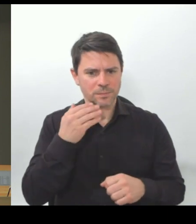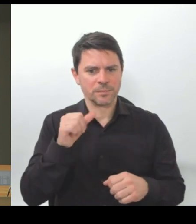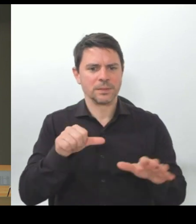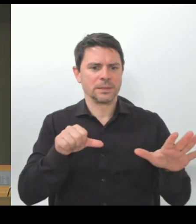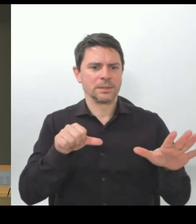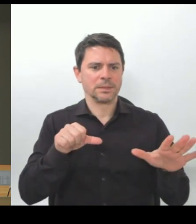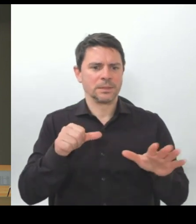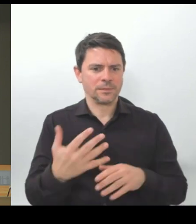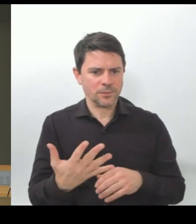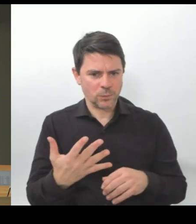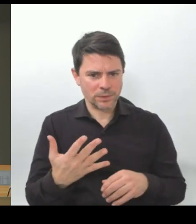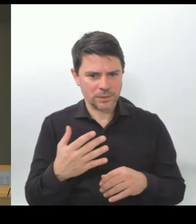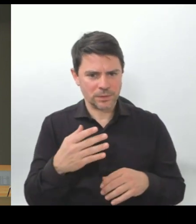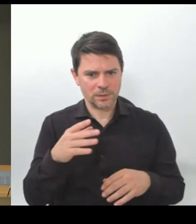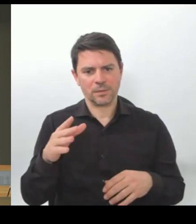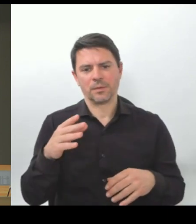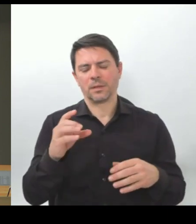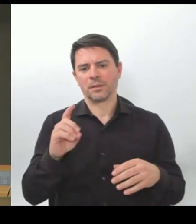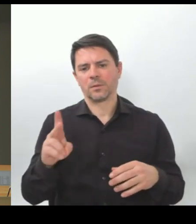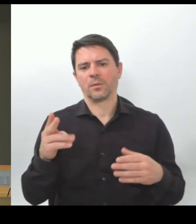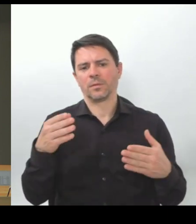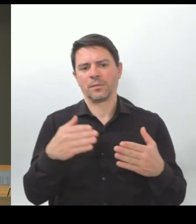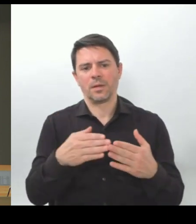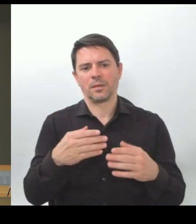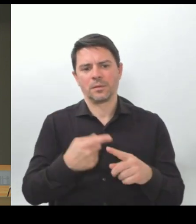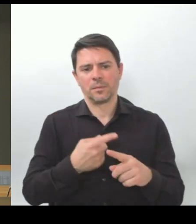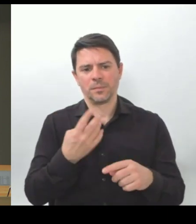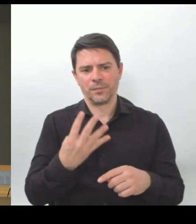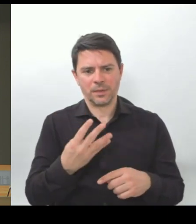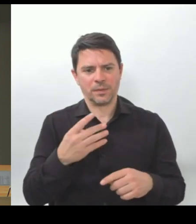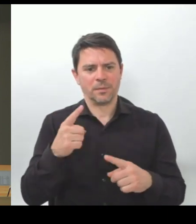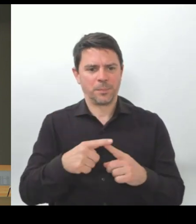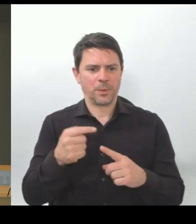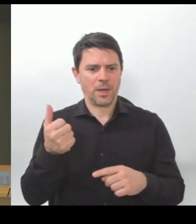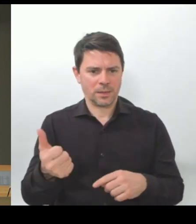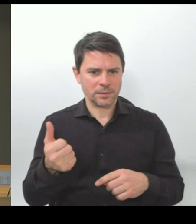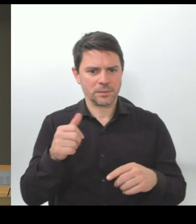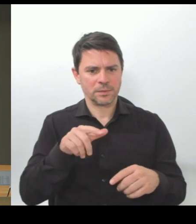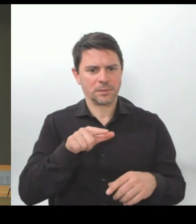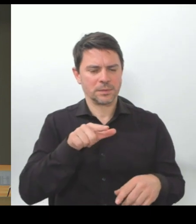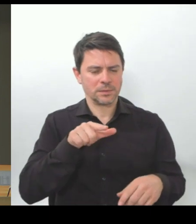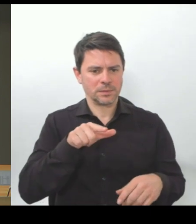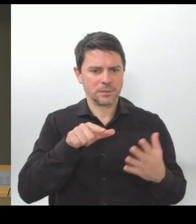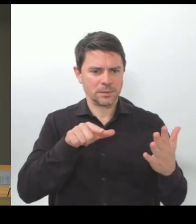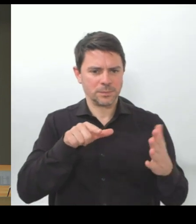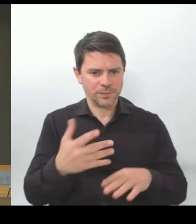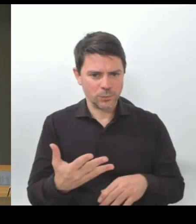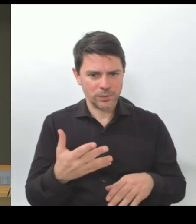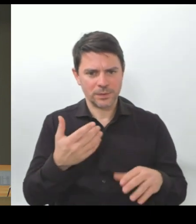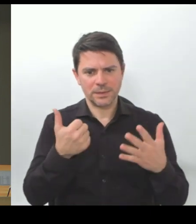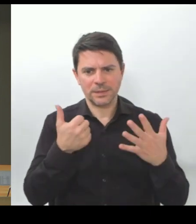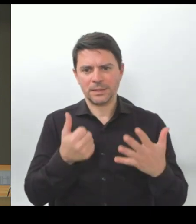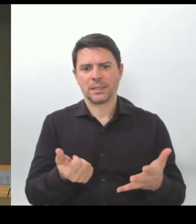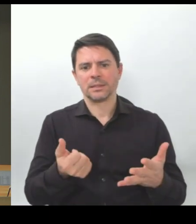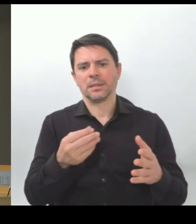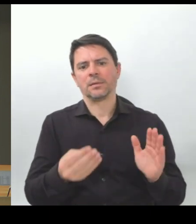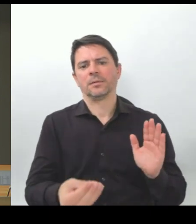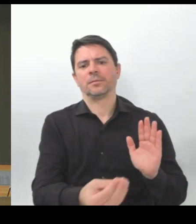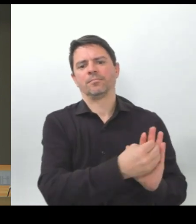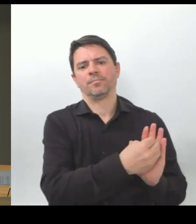Ende unserer heutigen Tagesordn. Die nächste Plenarsitzung findet am Donnerstag den 9. Februar, 2023, um 10 Uhr statt. Die Sitzung ist geschlossen.